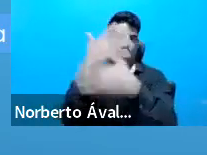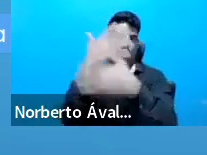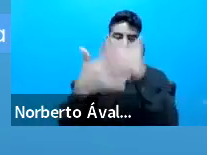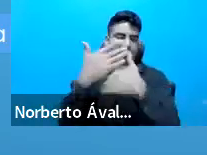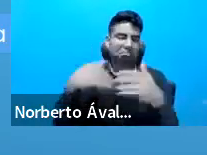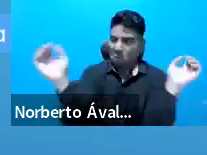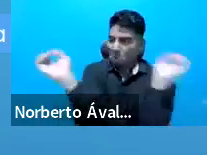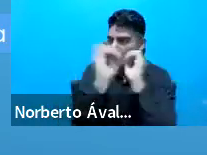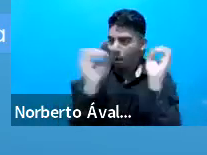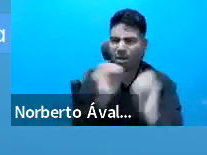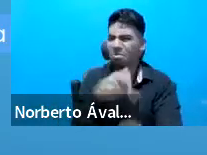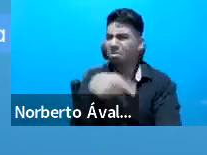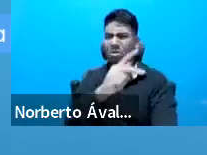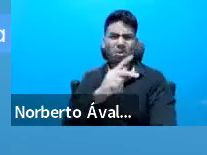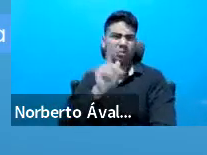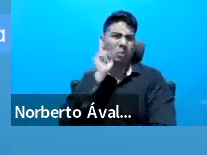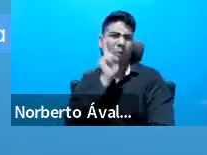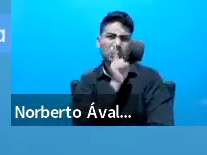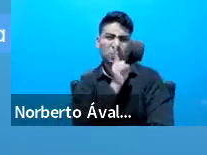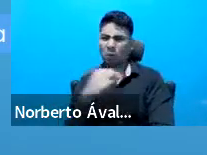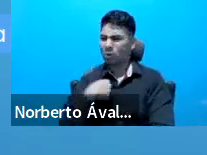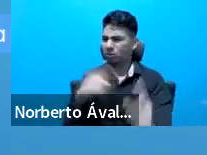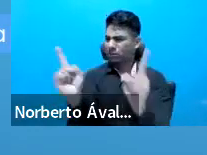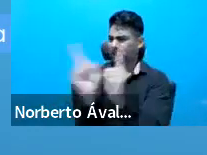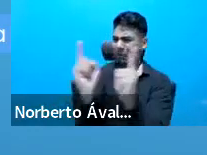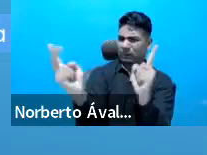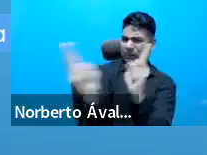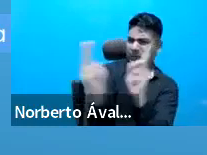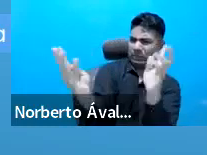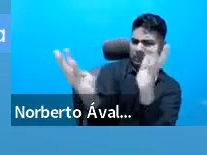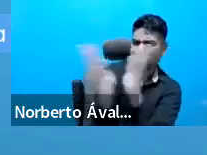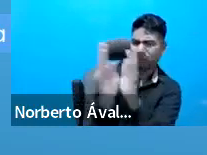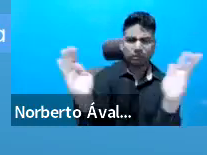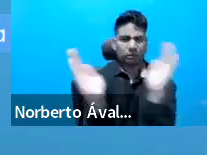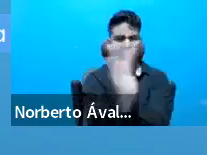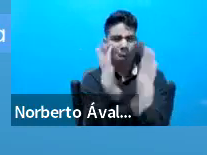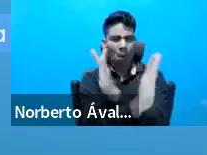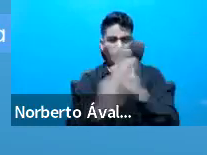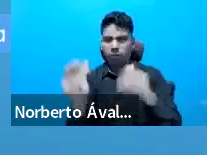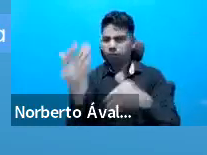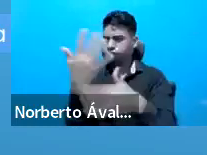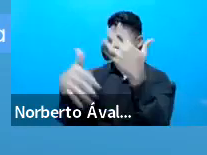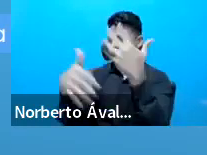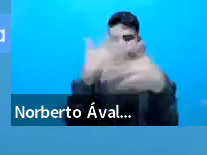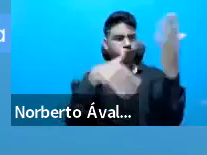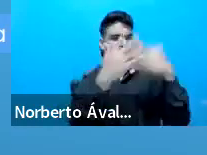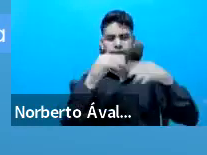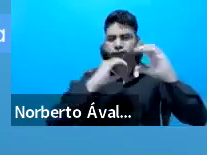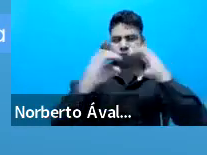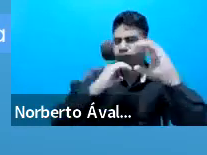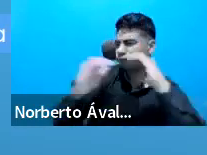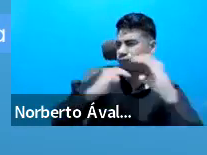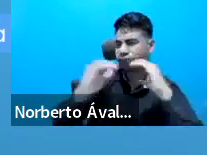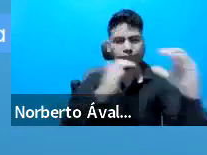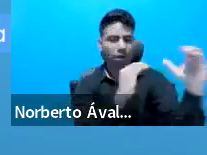ideradas, lenguas, defensas pero veían que se comunicaban las Personas solas y empiezan a darse cuenta de que, si era posible darse cuenta de que, si era posible que las personas